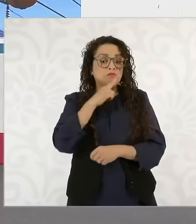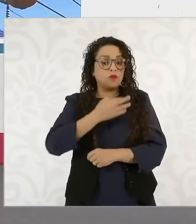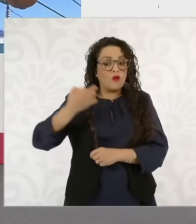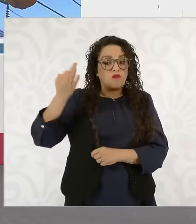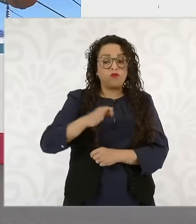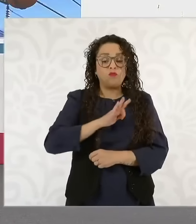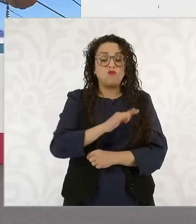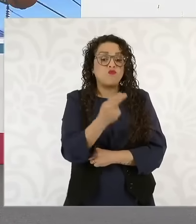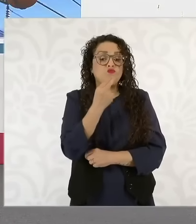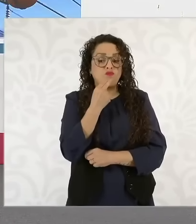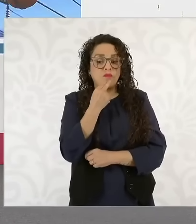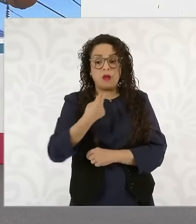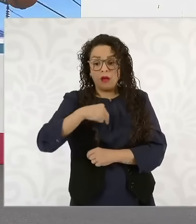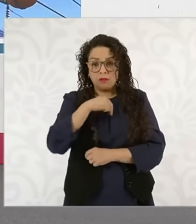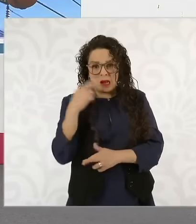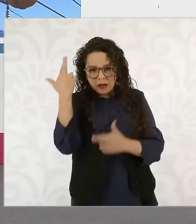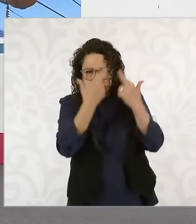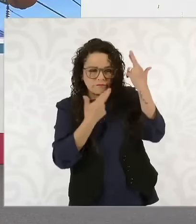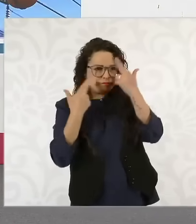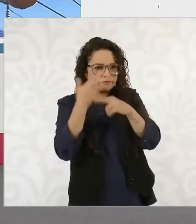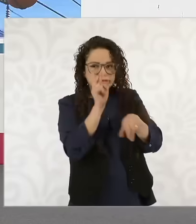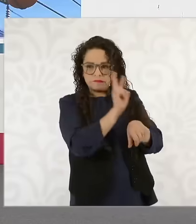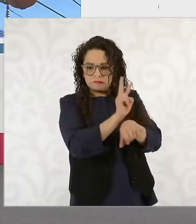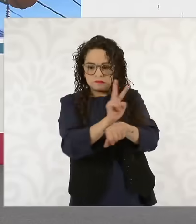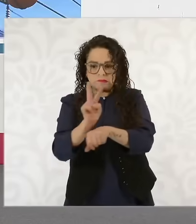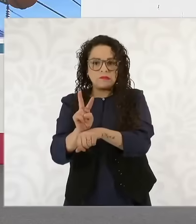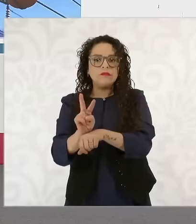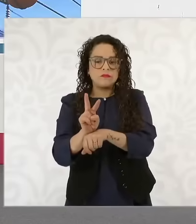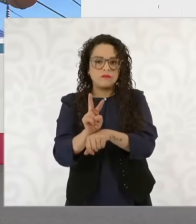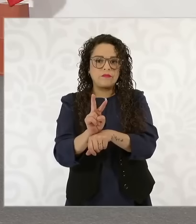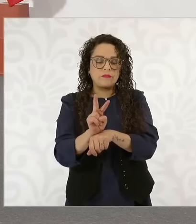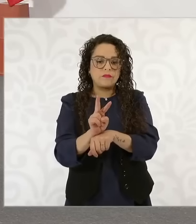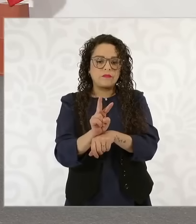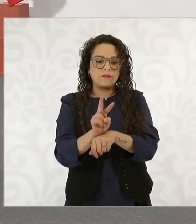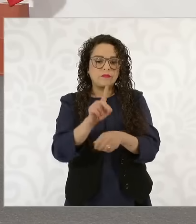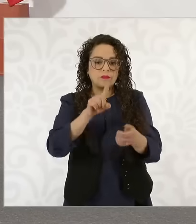estamos monitoreando mediante instrumentación de última generación líneas subterráneas y aéreas.